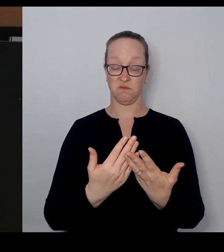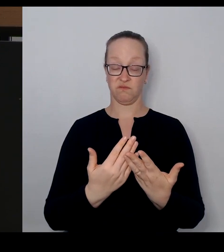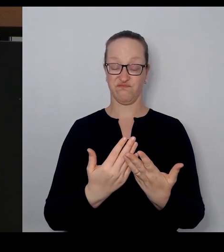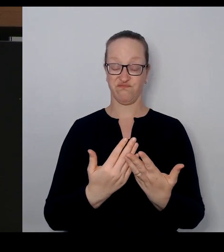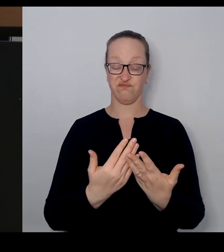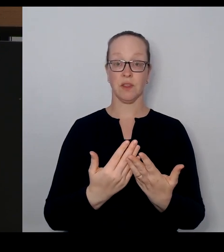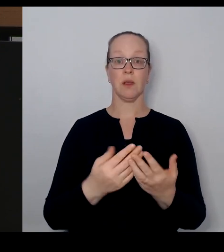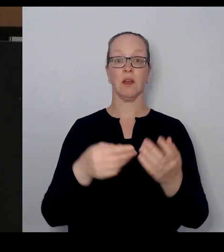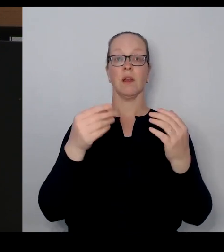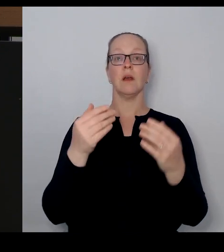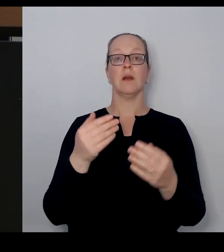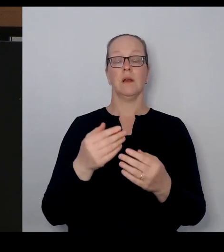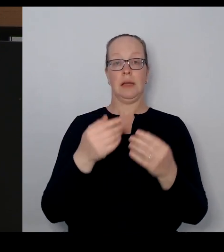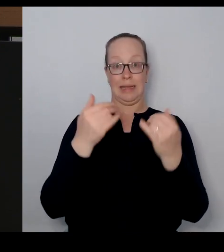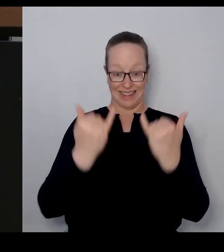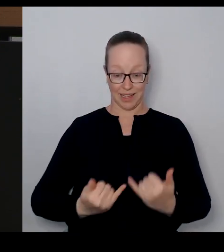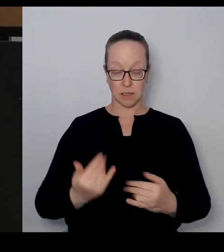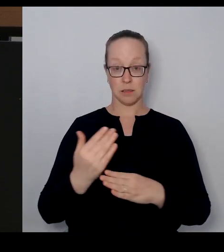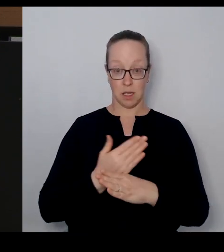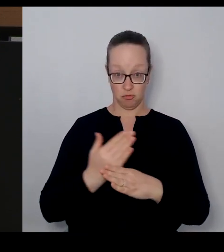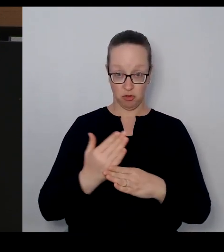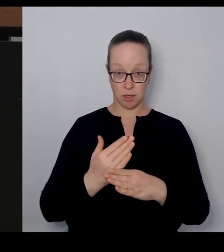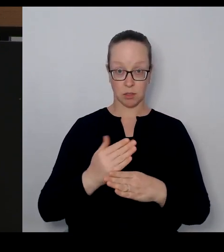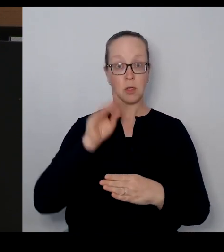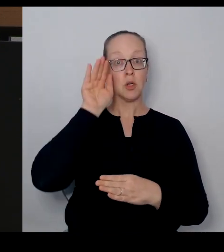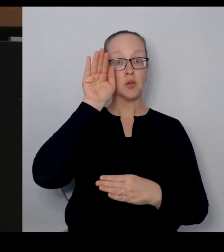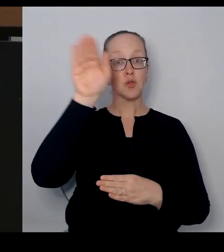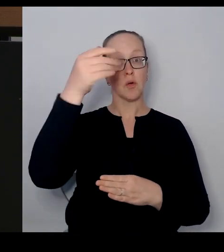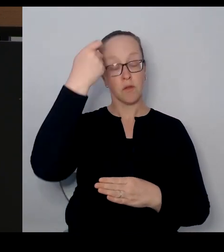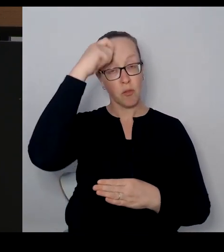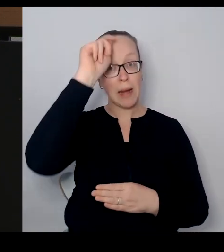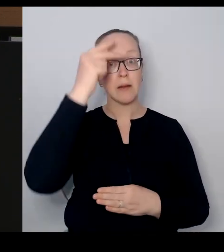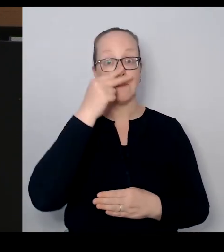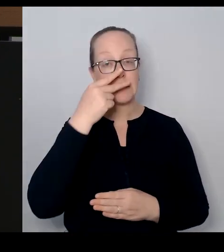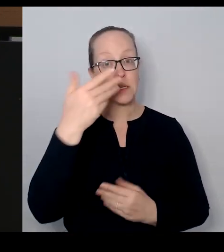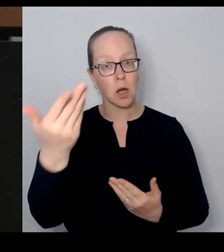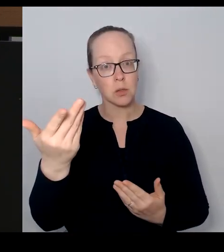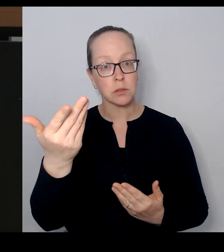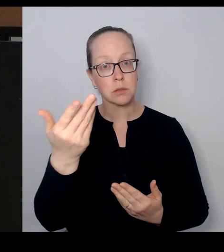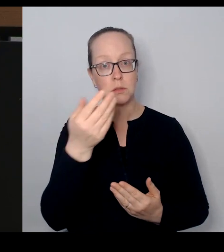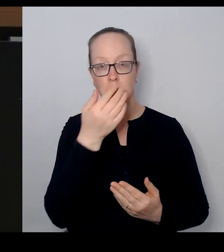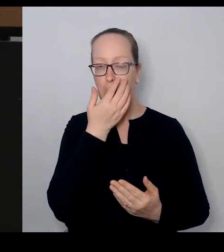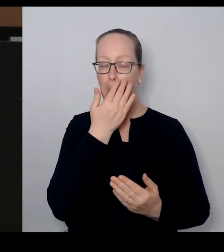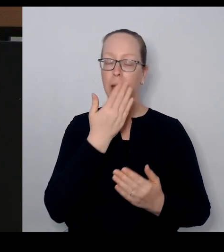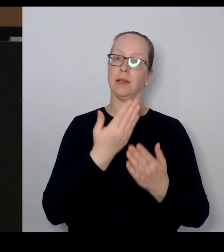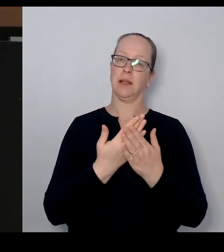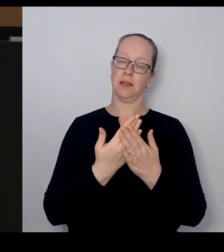Deshalb appelliere ich dringend an Sie Nutzen Sie die Chance und steuern Sie jetzt um.